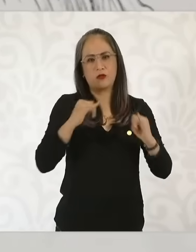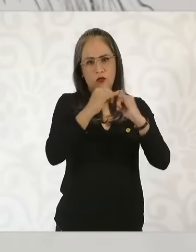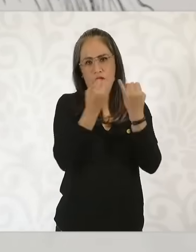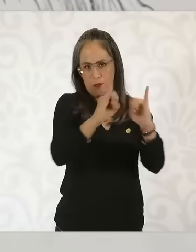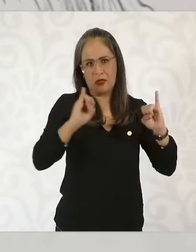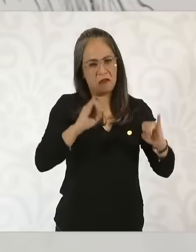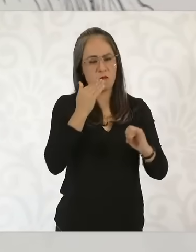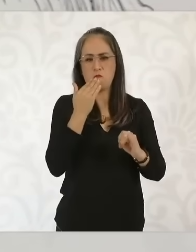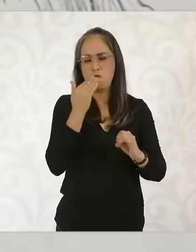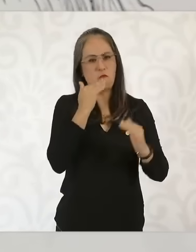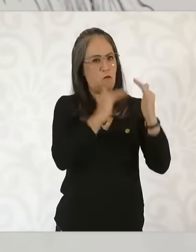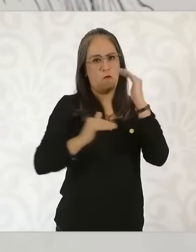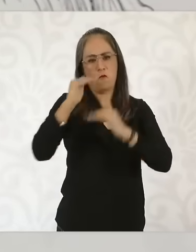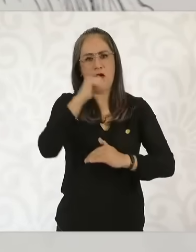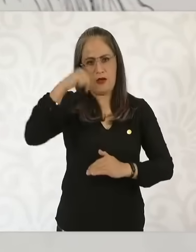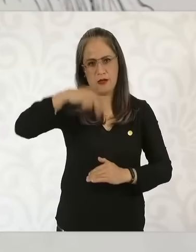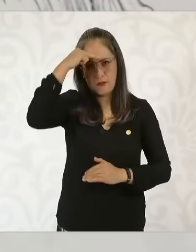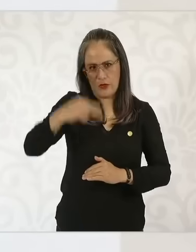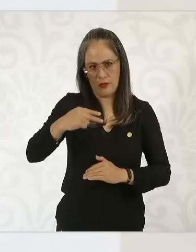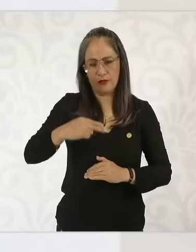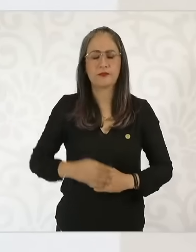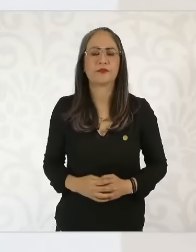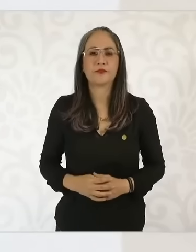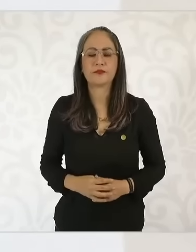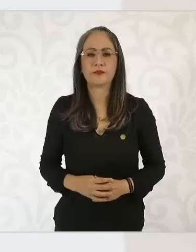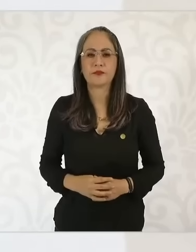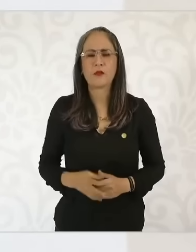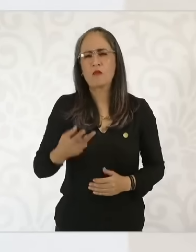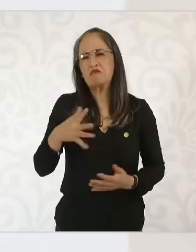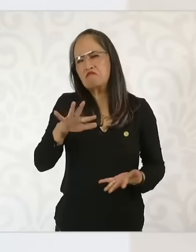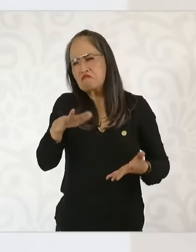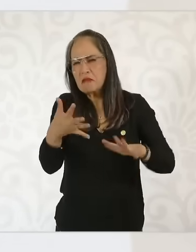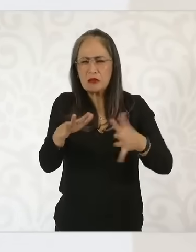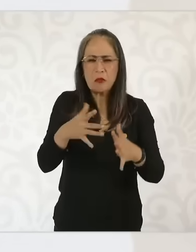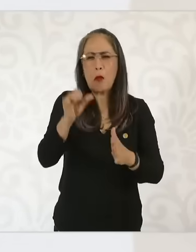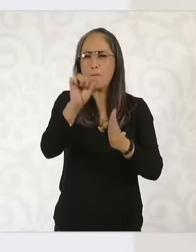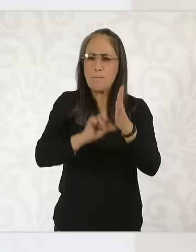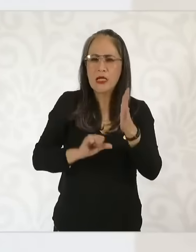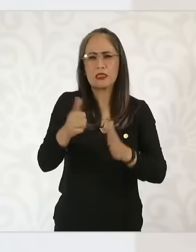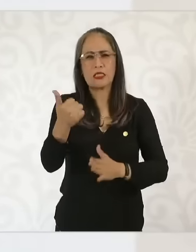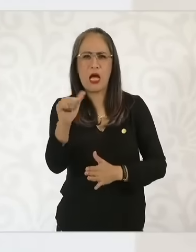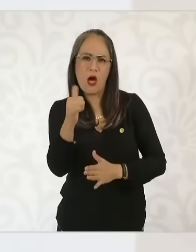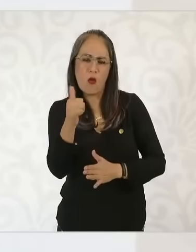país. Entonces, lo que sabemos es que más o menos a mediados de agosto, quizá la tercera semana,